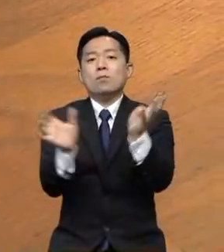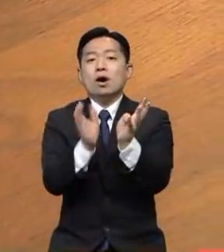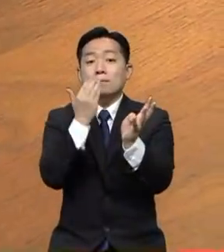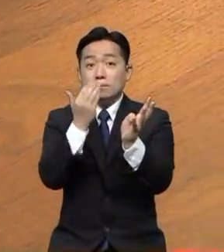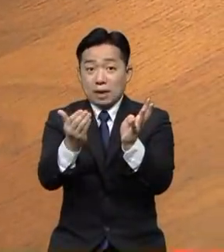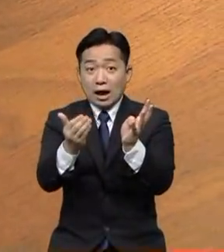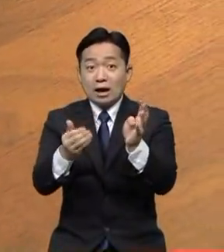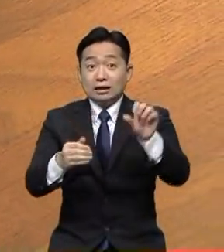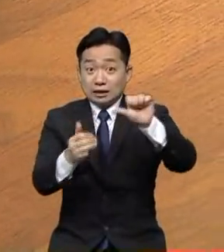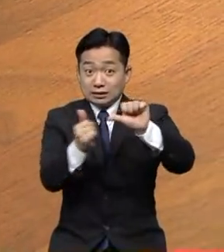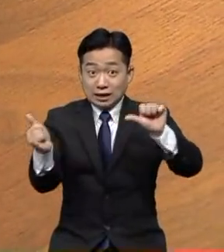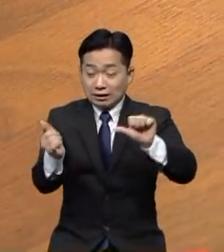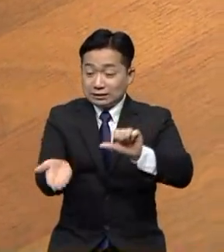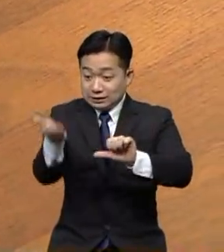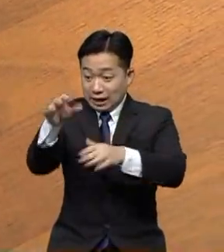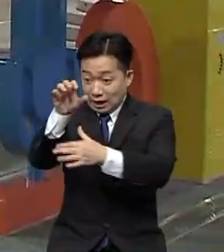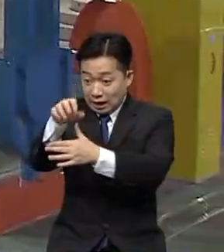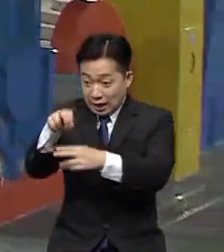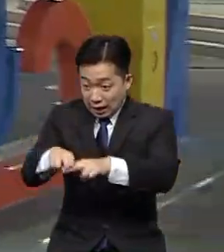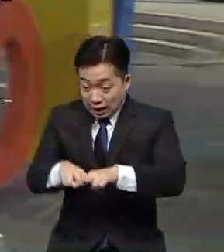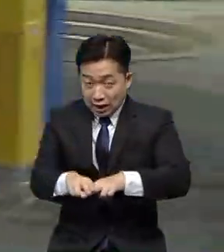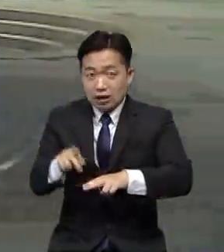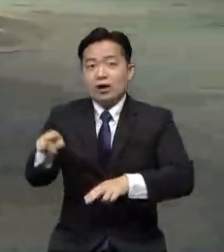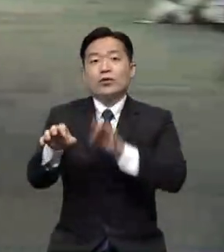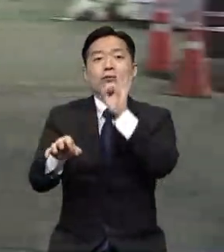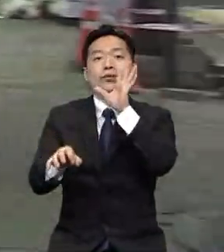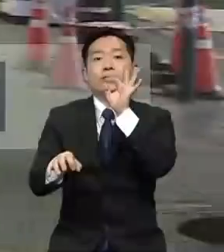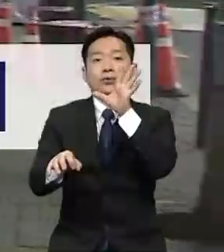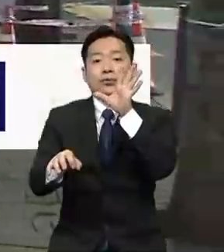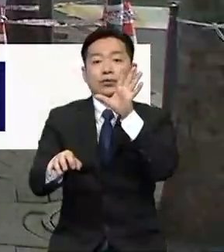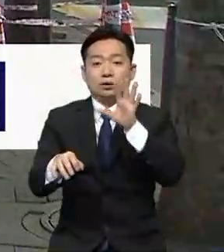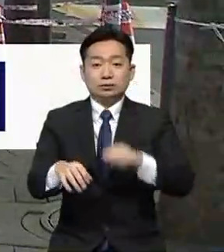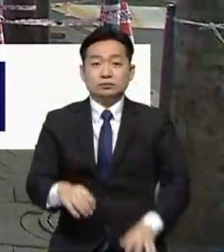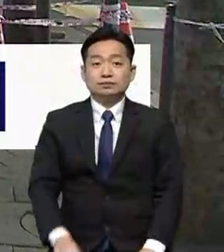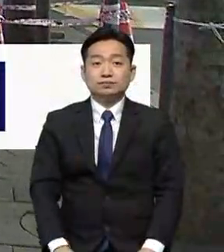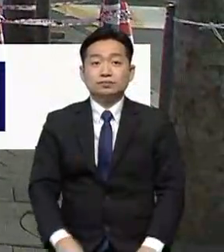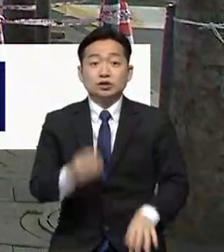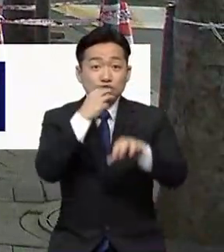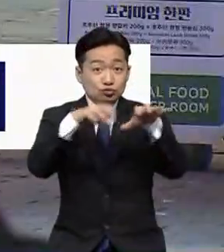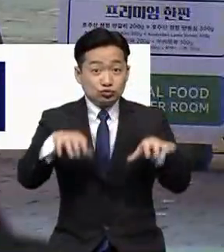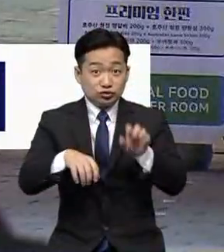이상 앉는 것은 여전히 불가능합니다. 수도권 2.5단계, 비수도권 2단계인 현행